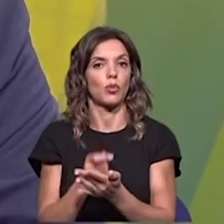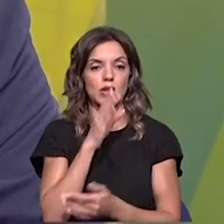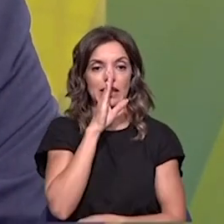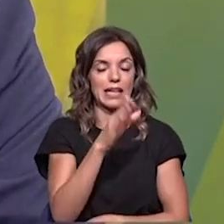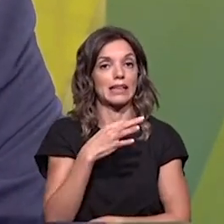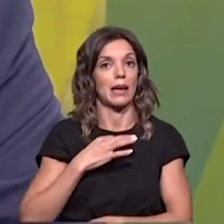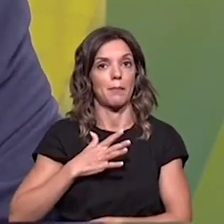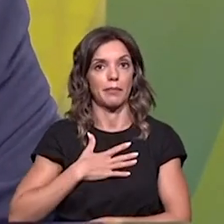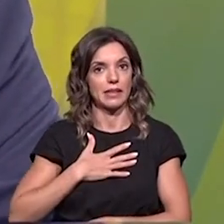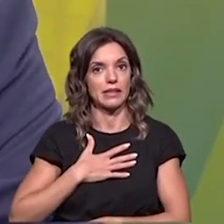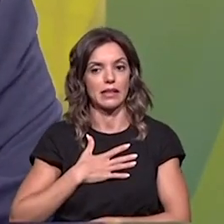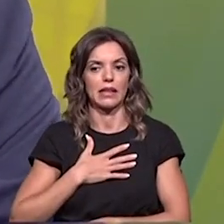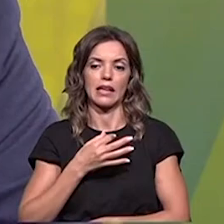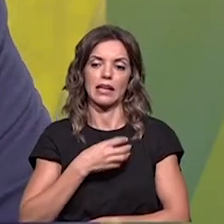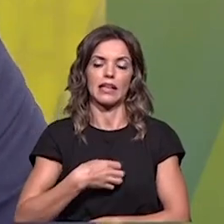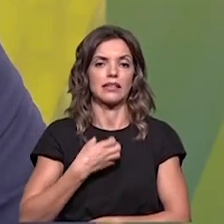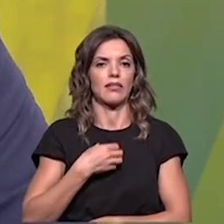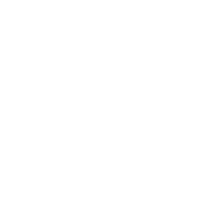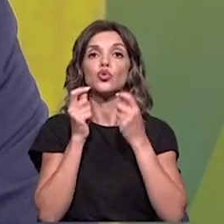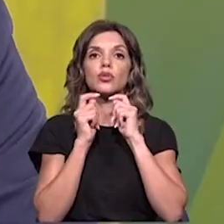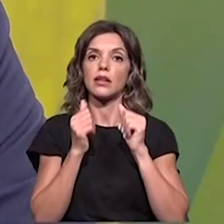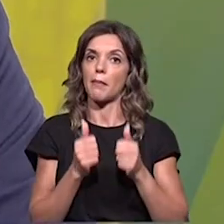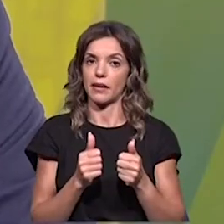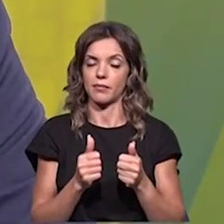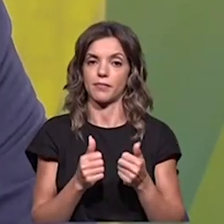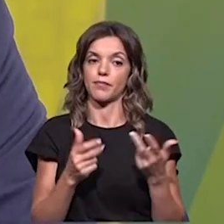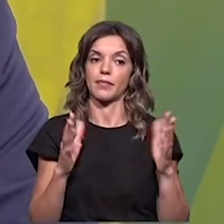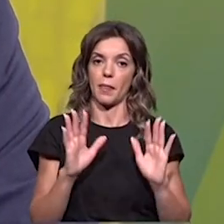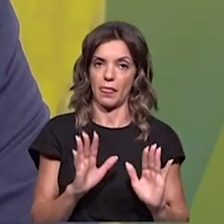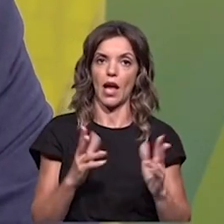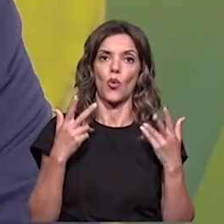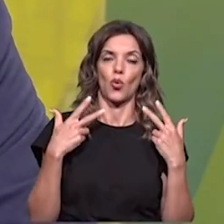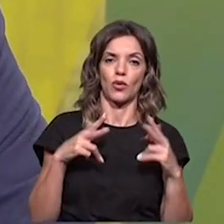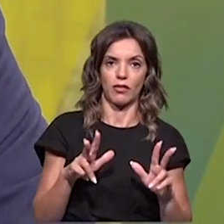quer dizer que o patrão pague mais aos funcionários. O LIVRE, com a sua política,